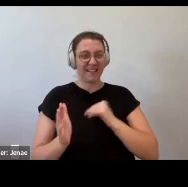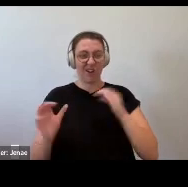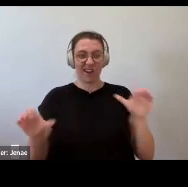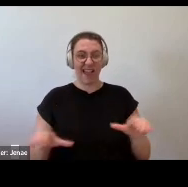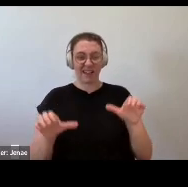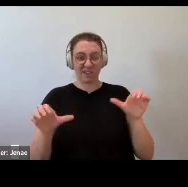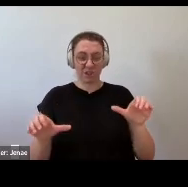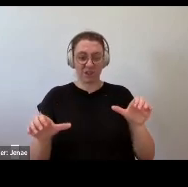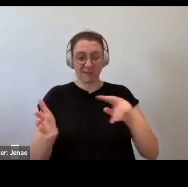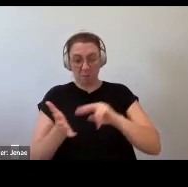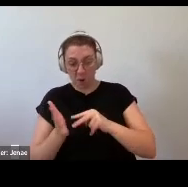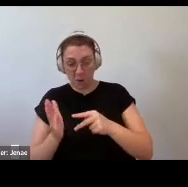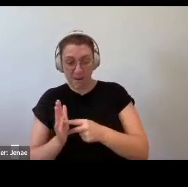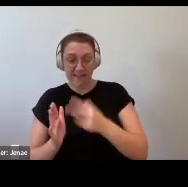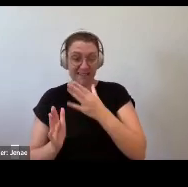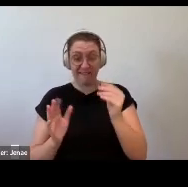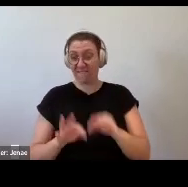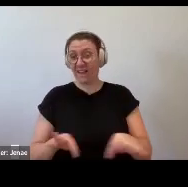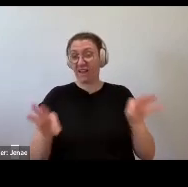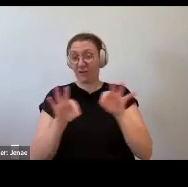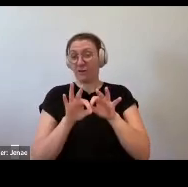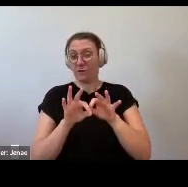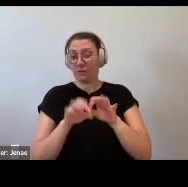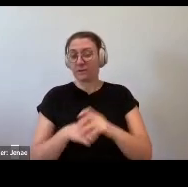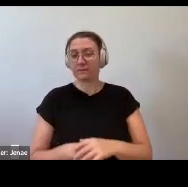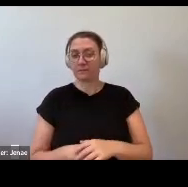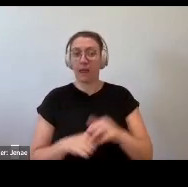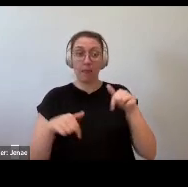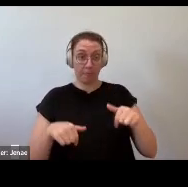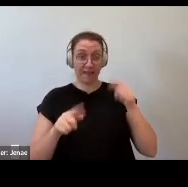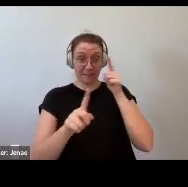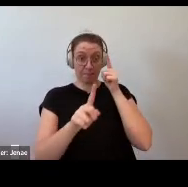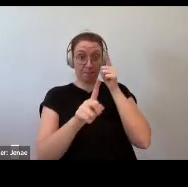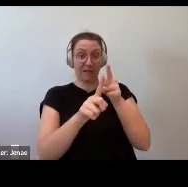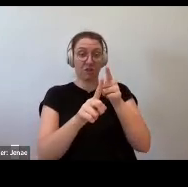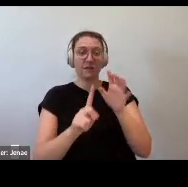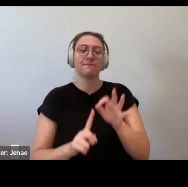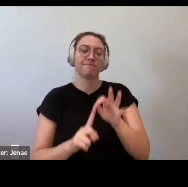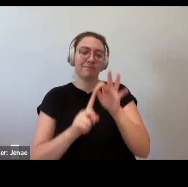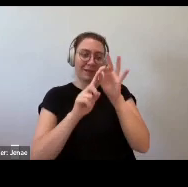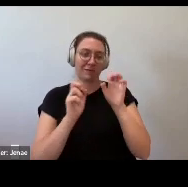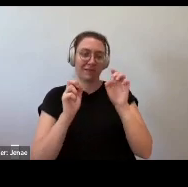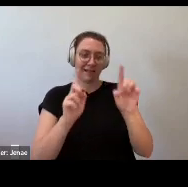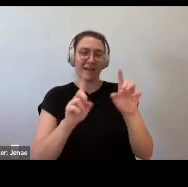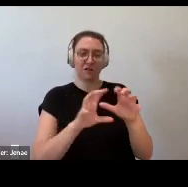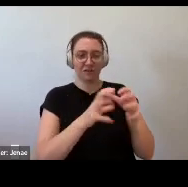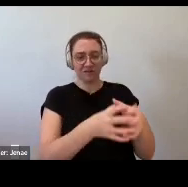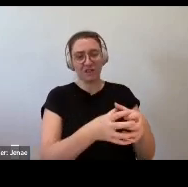nuestro propósito y nuestros valores. Esta misión consiste en que la división de educación especial trabaje en